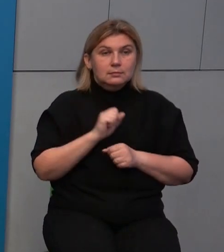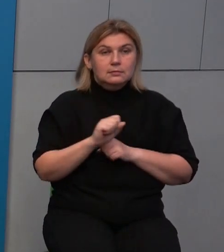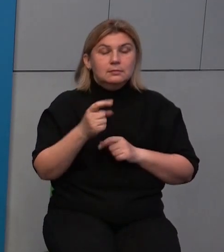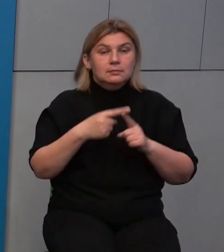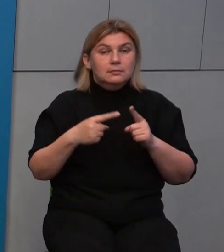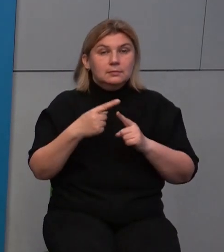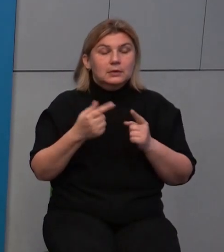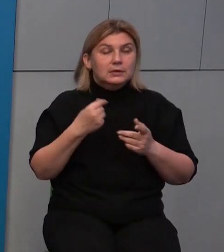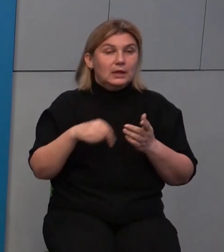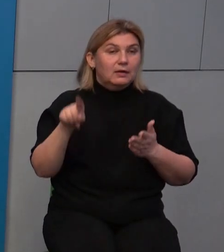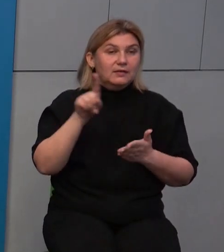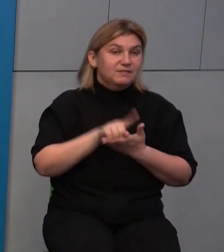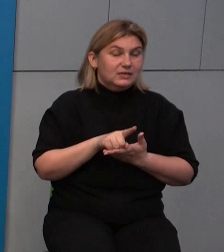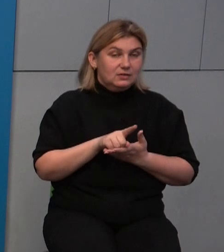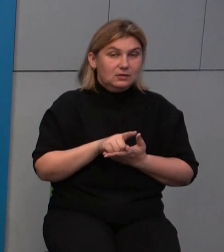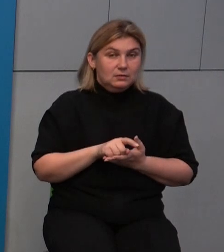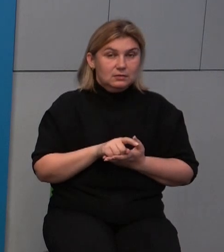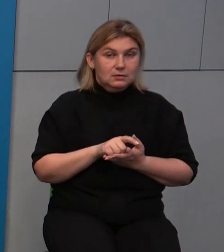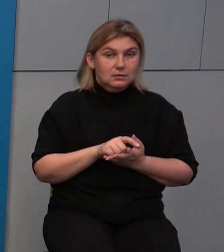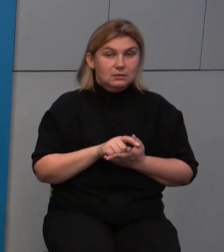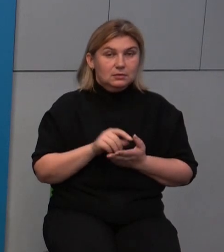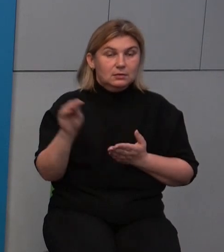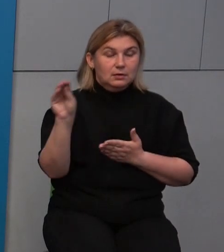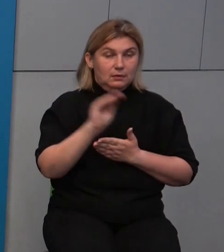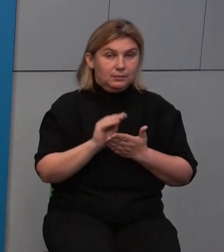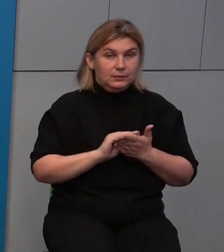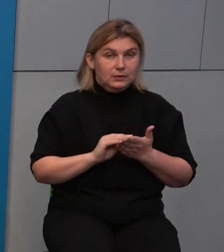"Niezwyciężonego", gdzie Lem opisuje, skąd czerpie